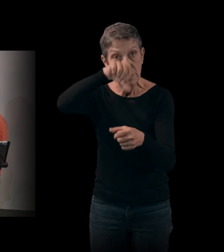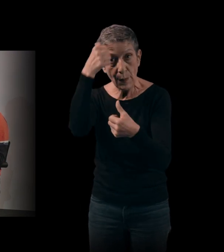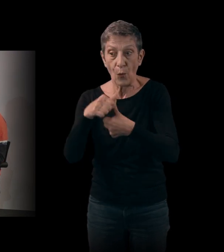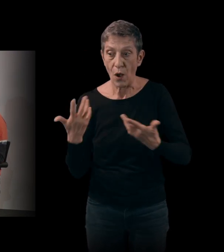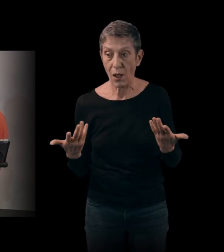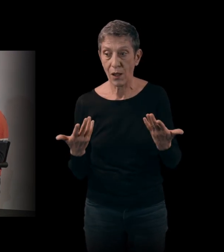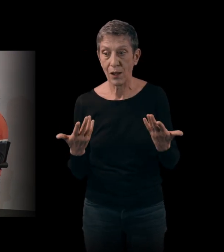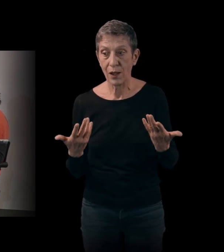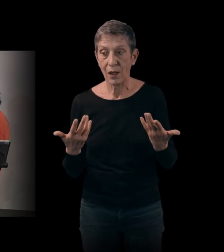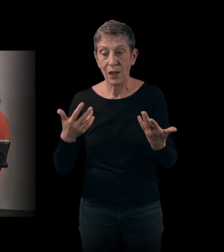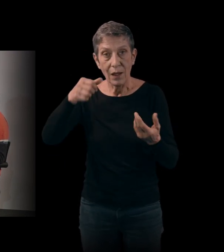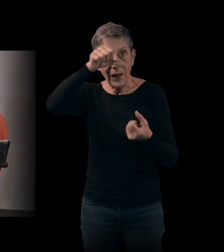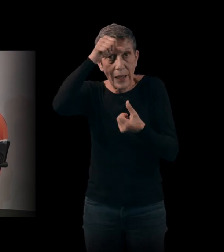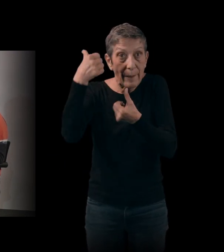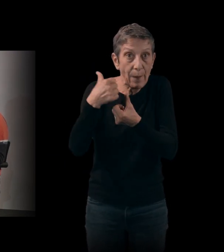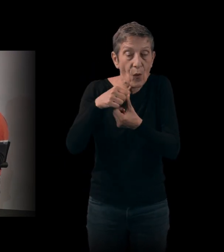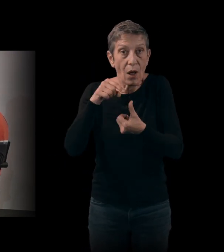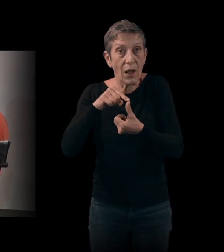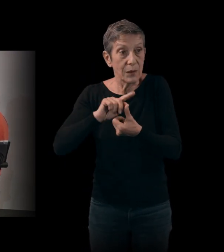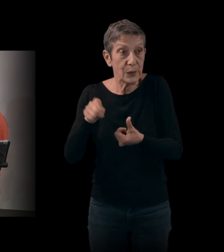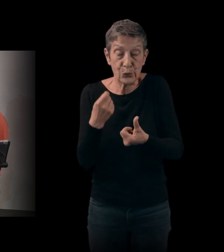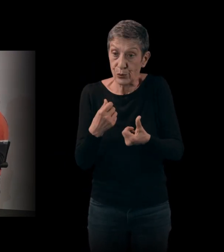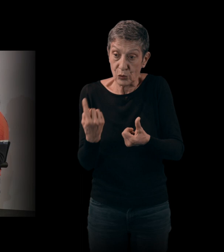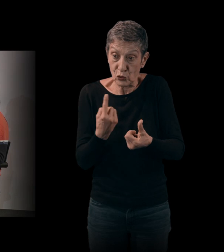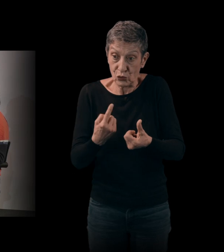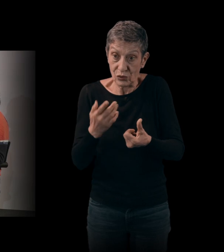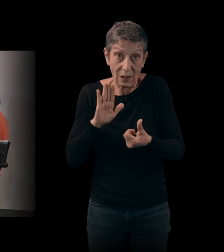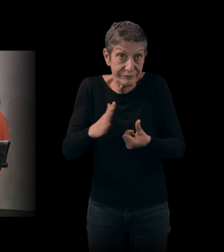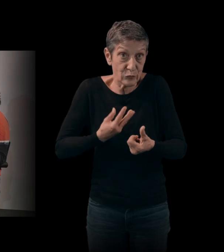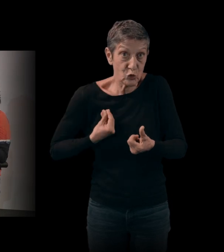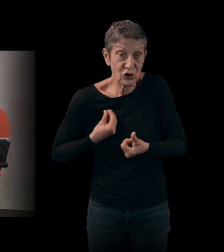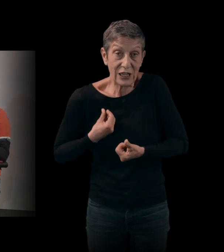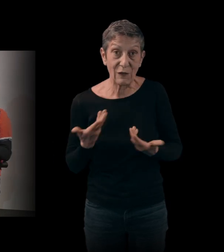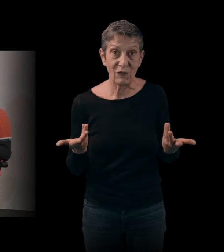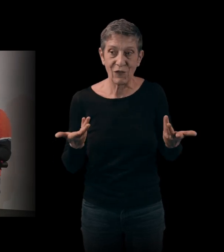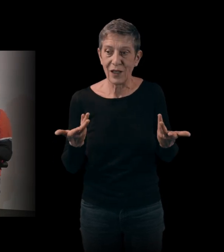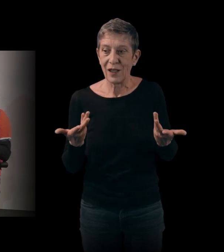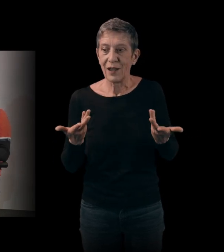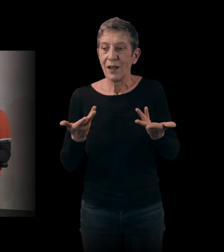mémoire, il y a une dimension forcément très subjective. Et d'une certaine manière, quand vous faites un travail de